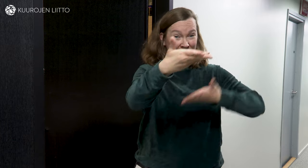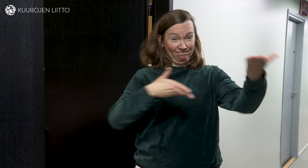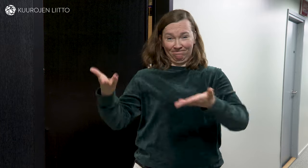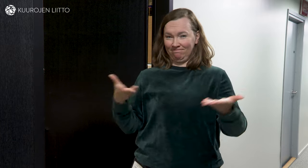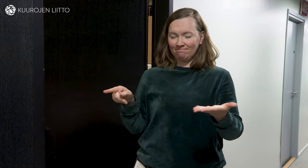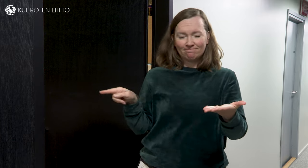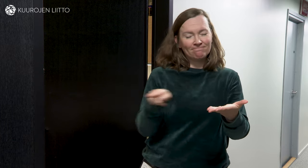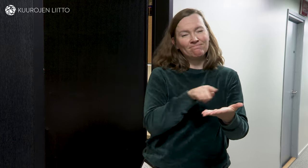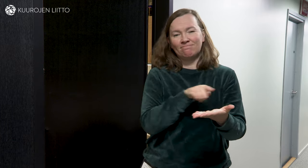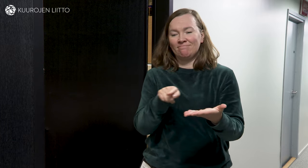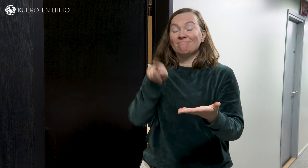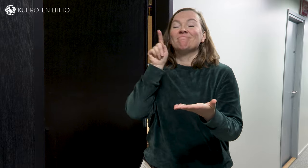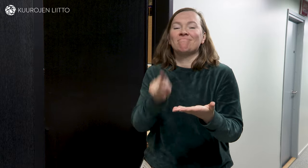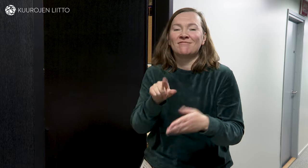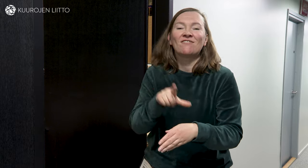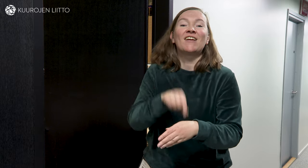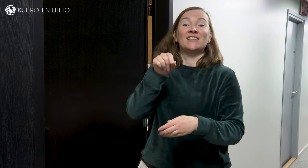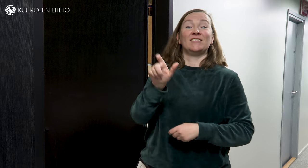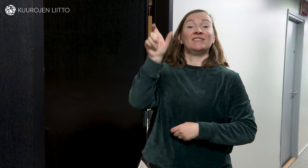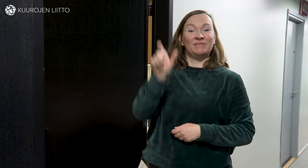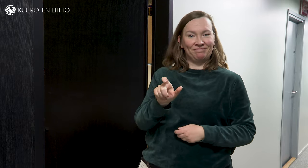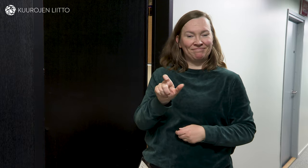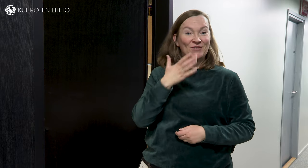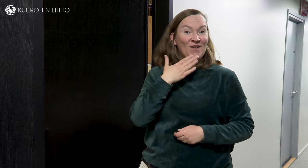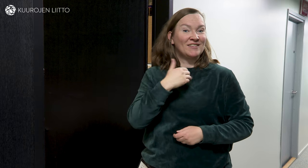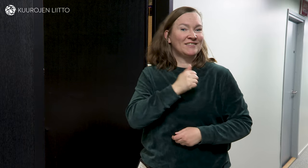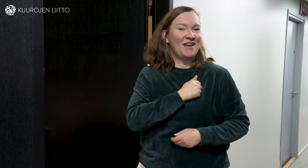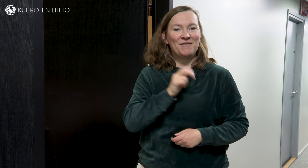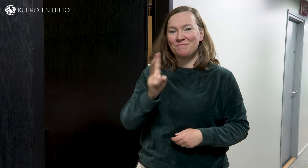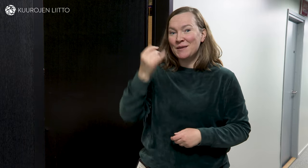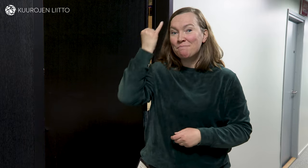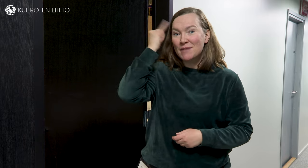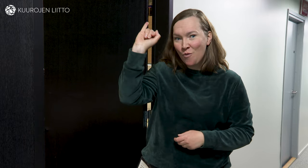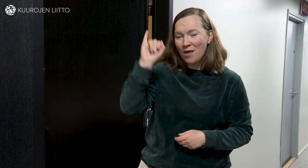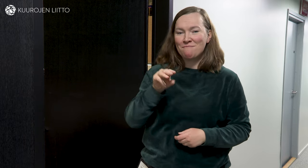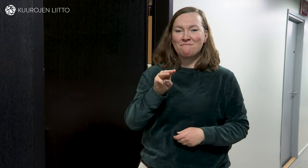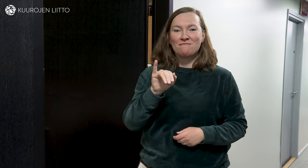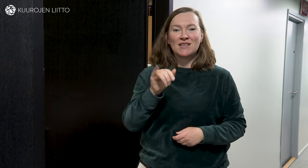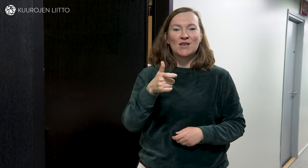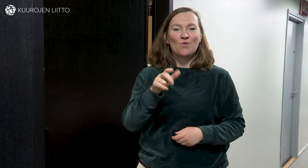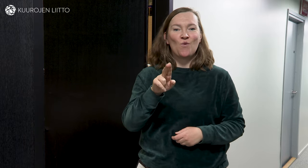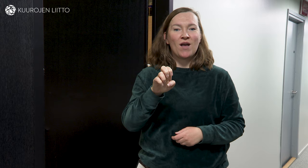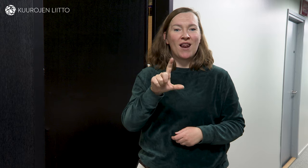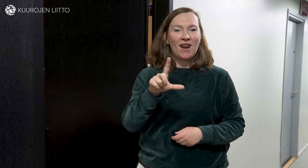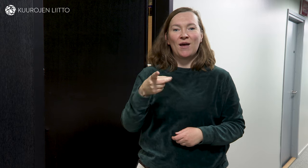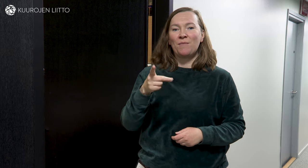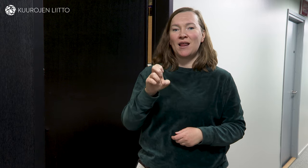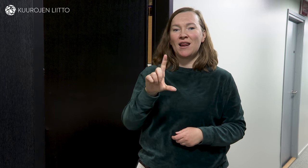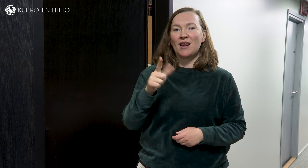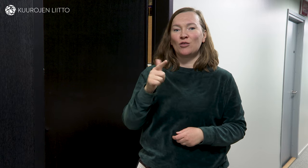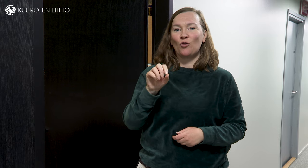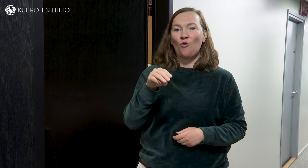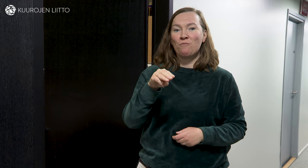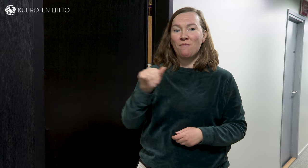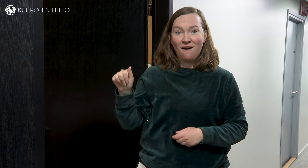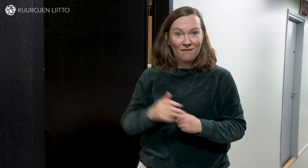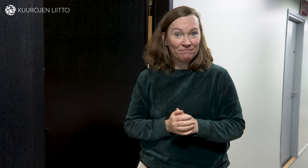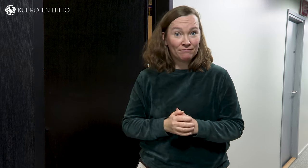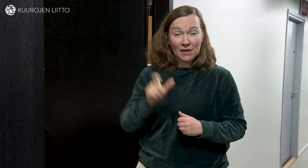Lukuisten ehdotusten joukosta voittajaksi valittiin Miguel Peltomaa, -